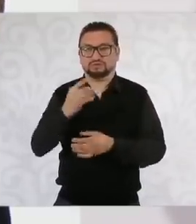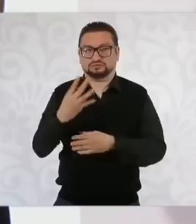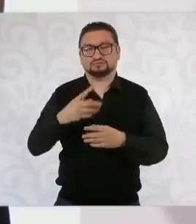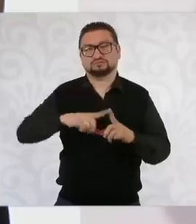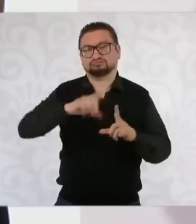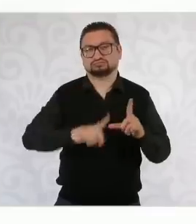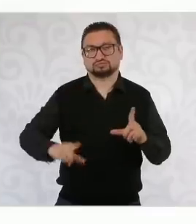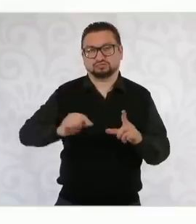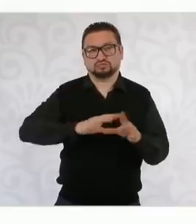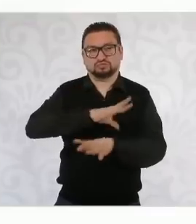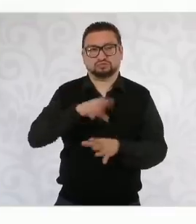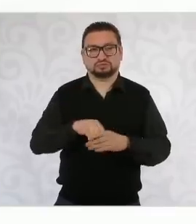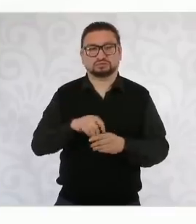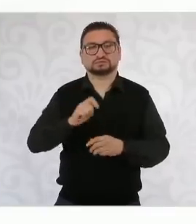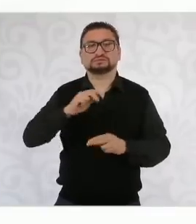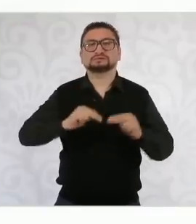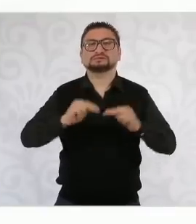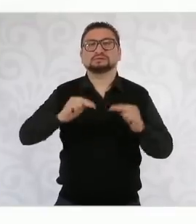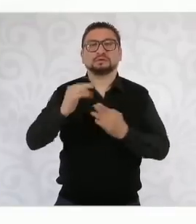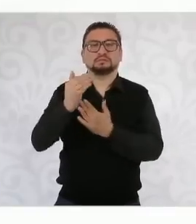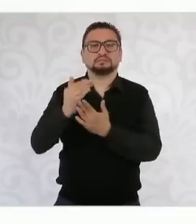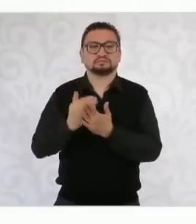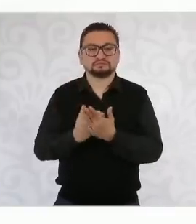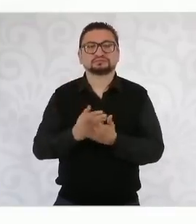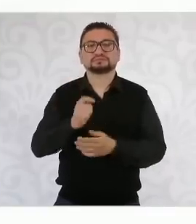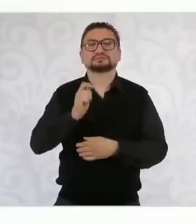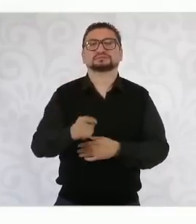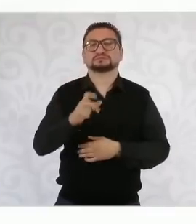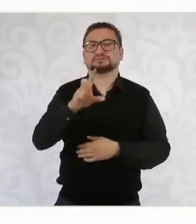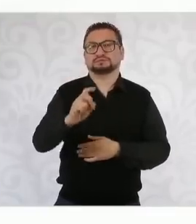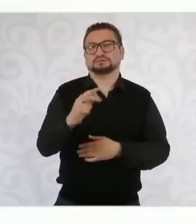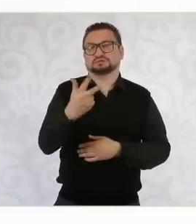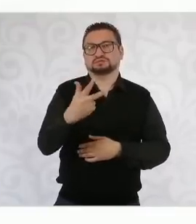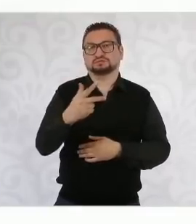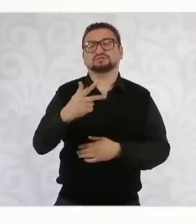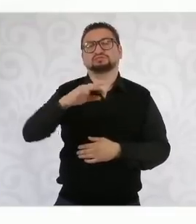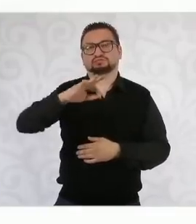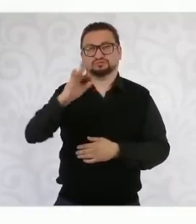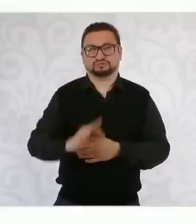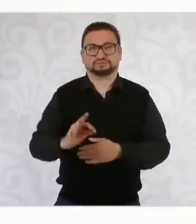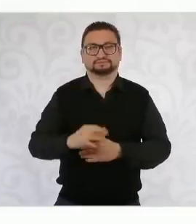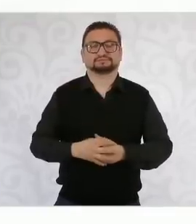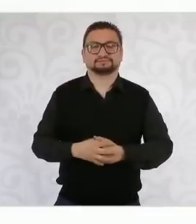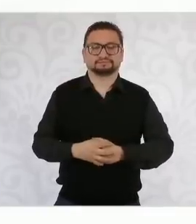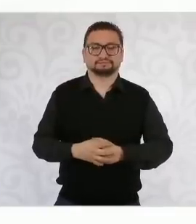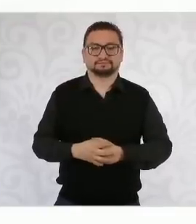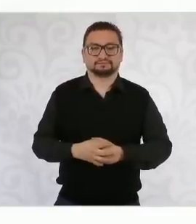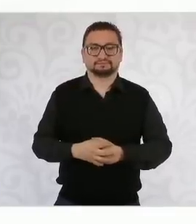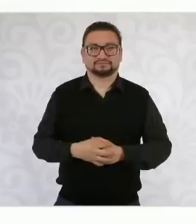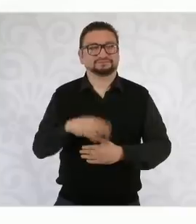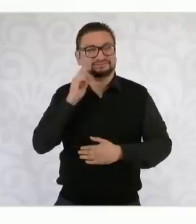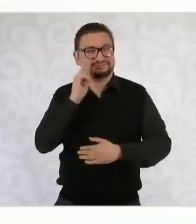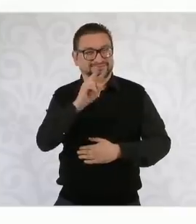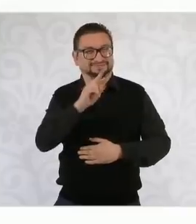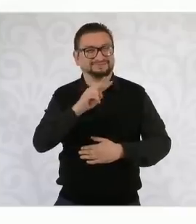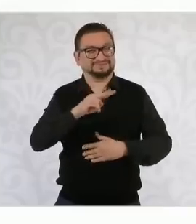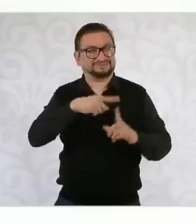que ha tenido una reducción del 38 por. como se ve en la Gráfica se puede apreciar que en